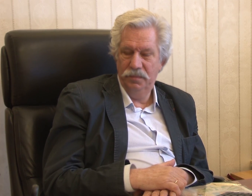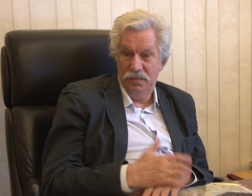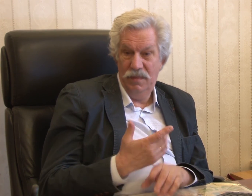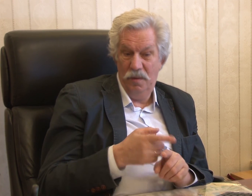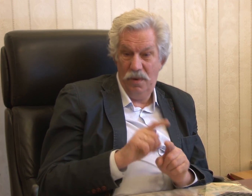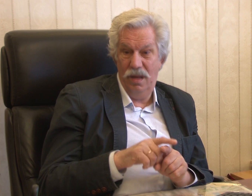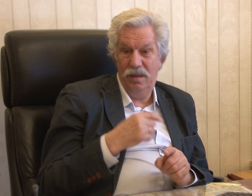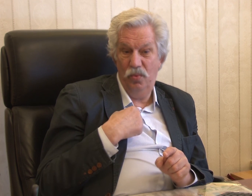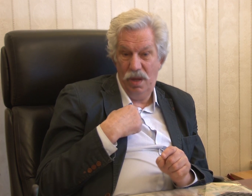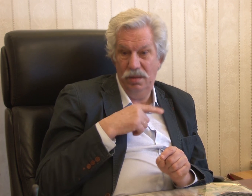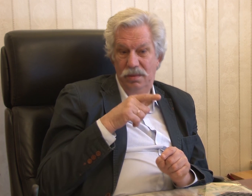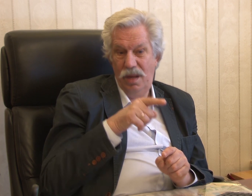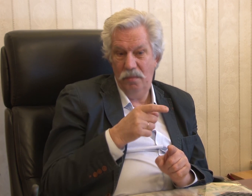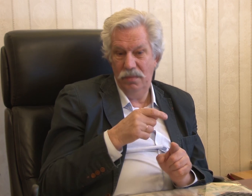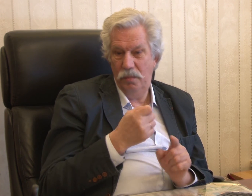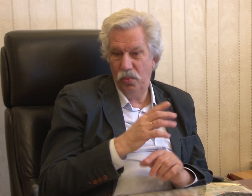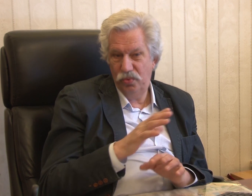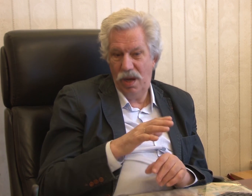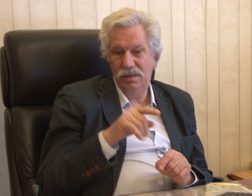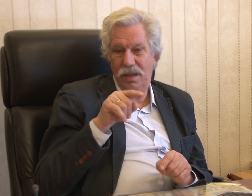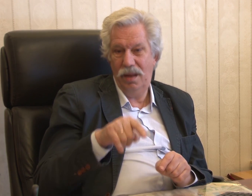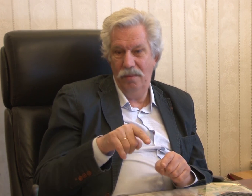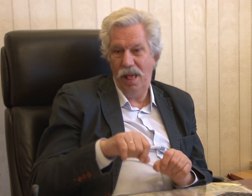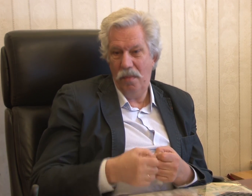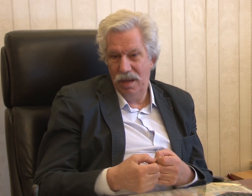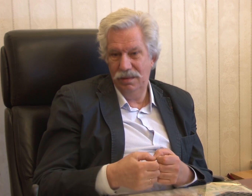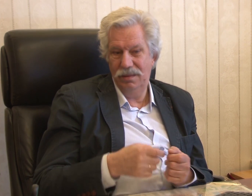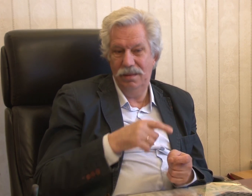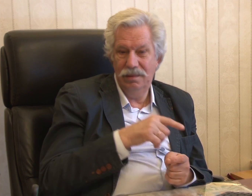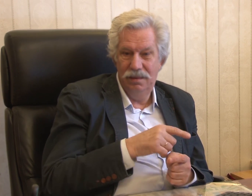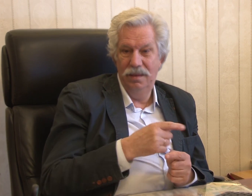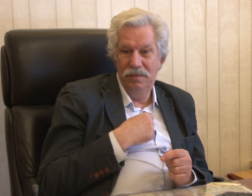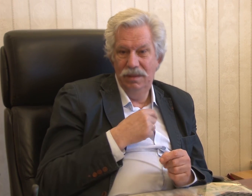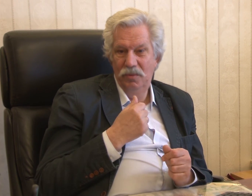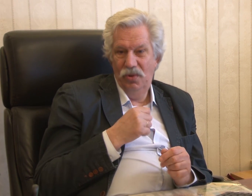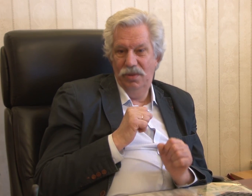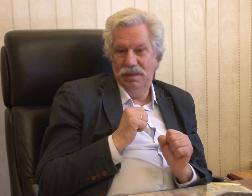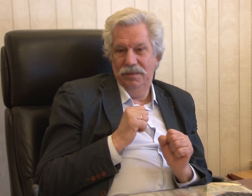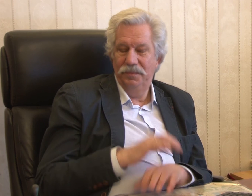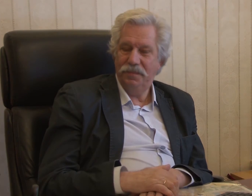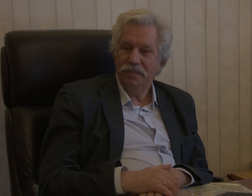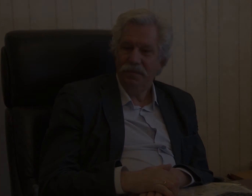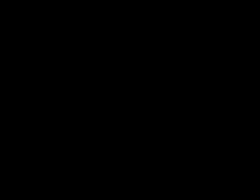Поэтому, когда у нас что-то не получается, ломается, мы напрягаемся…